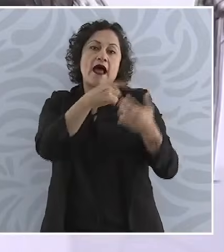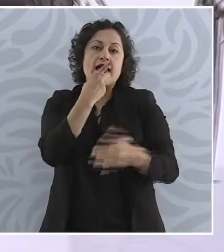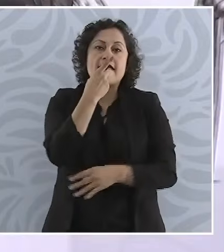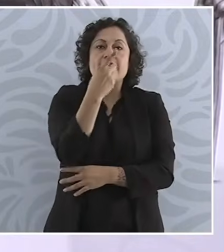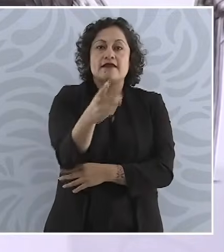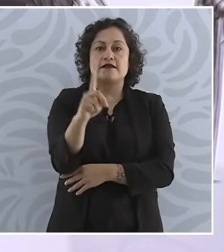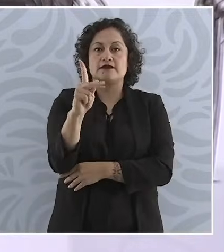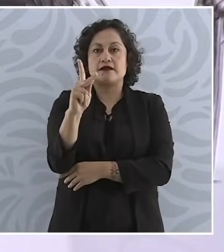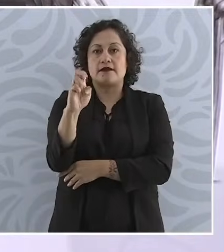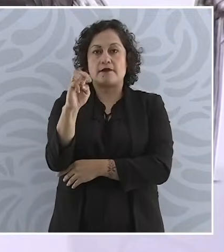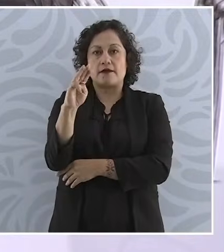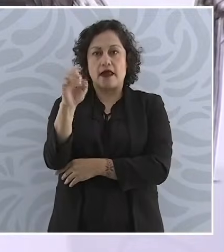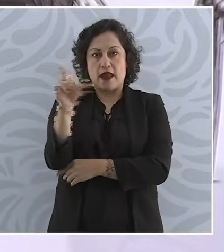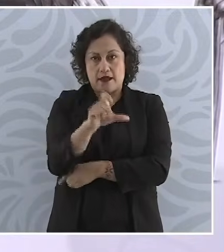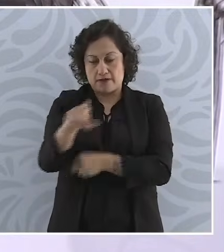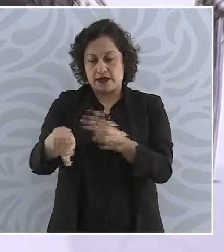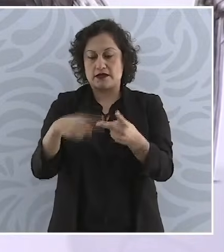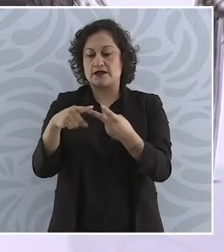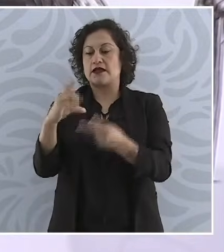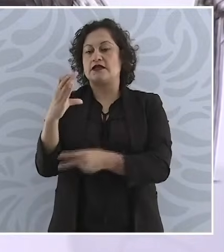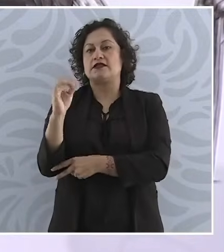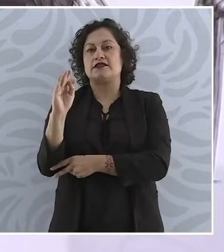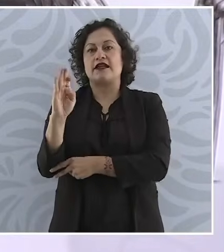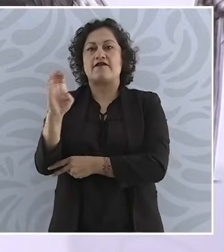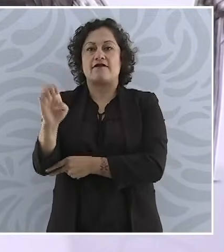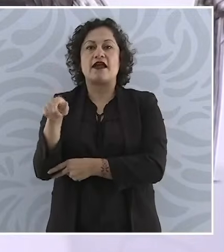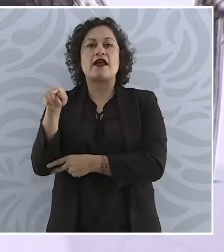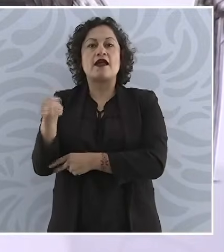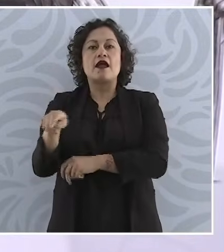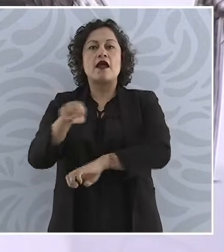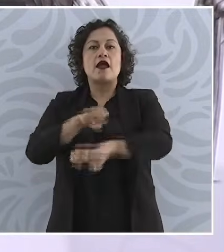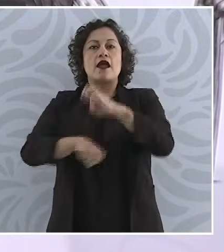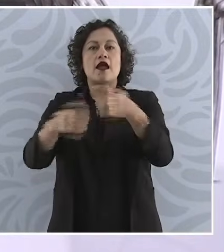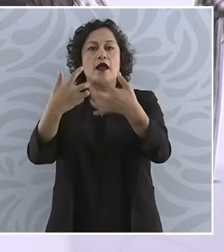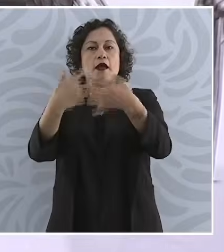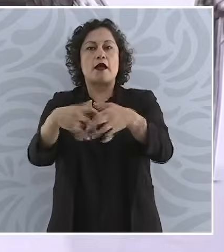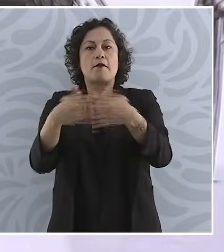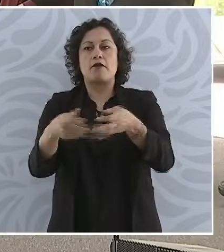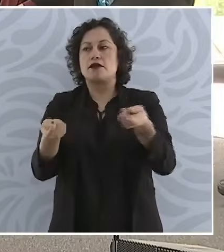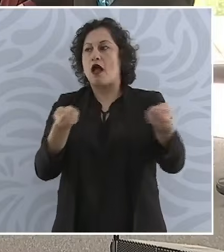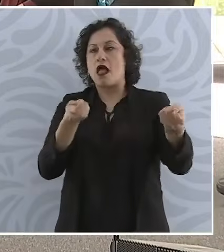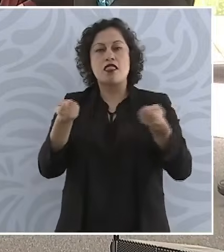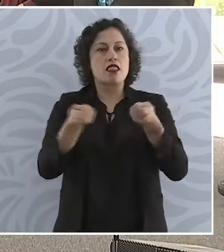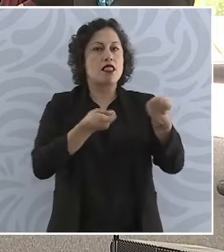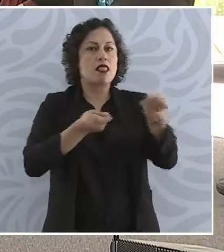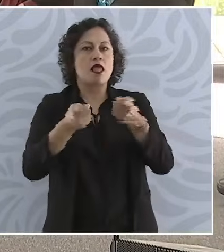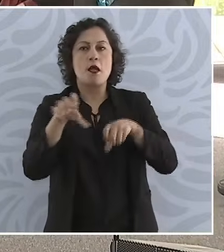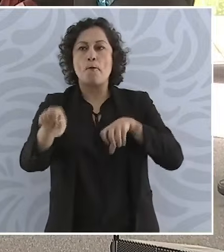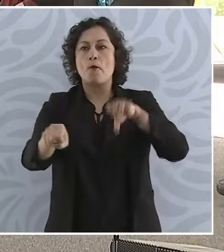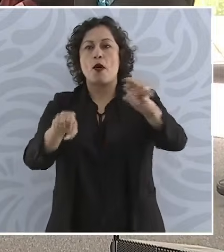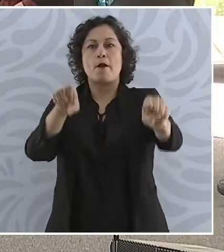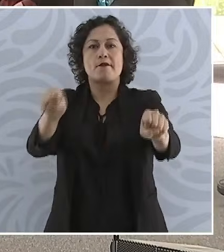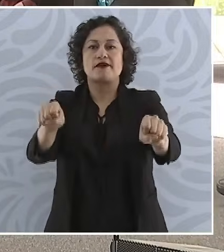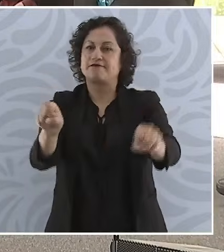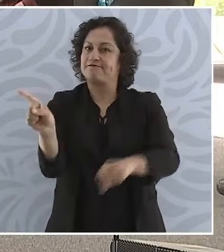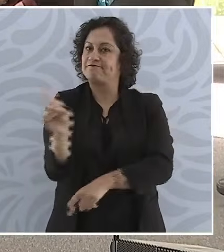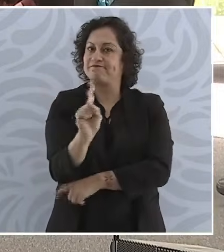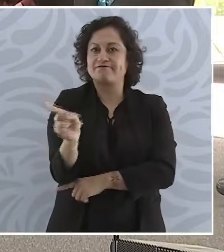deben ser consideradas como monopolo eso significa que Pemex y CFE tienen